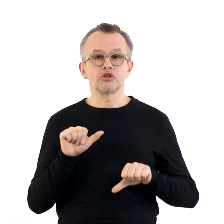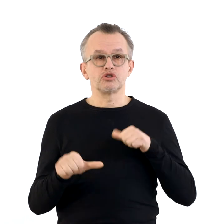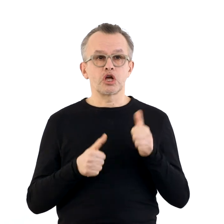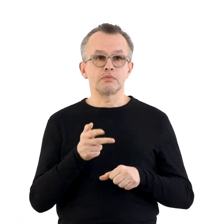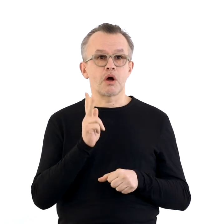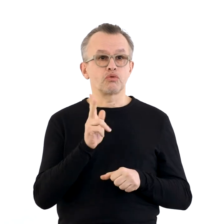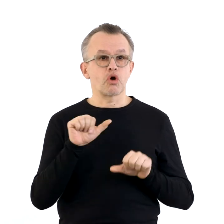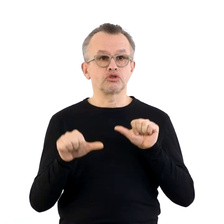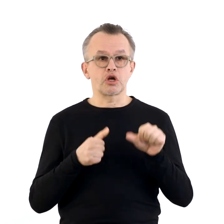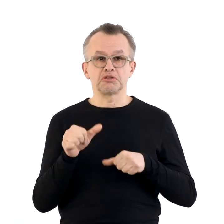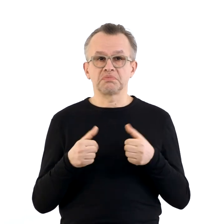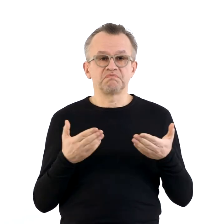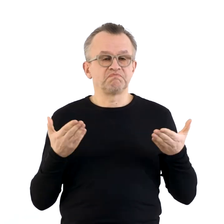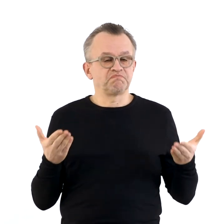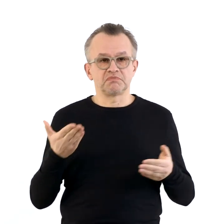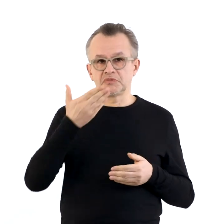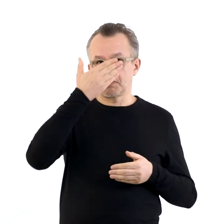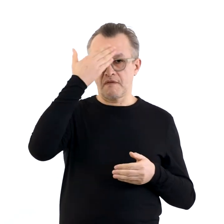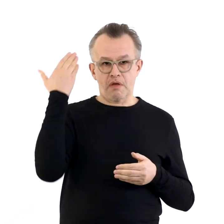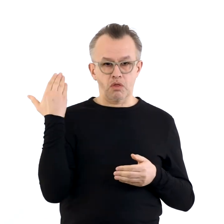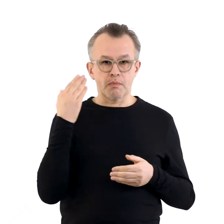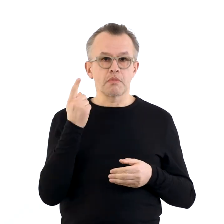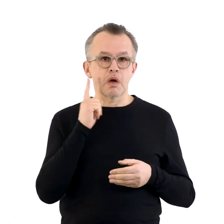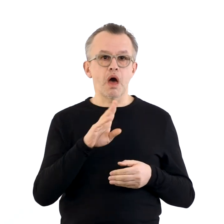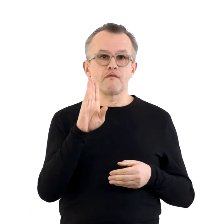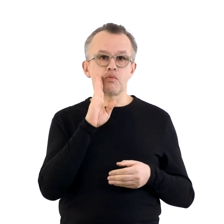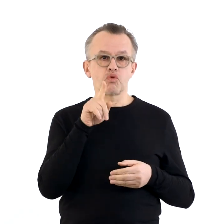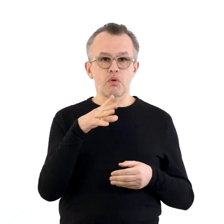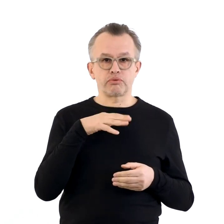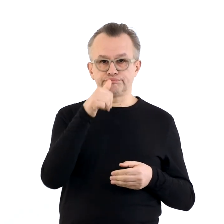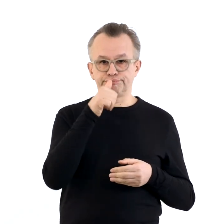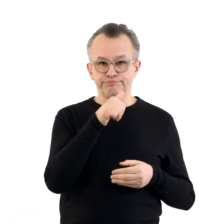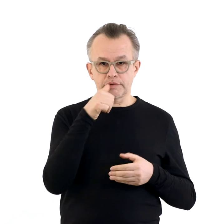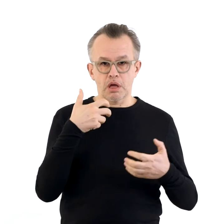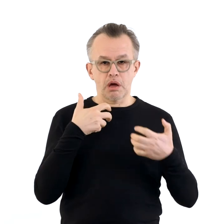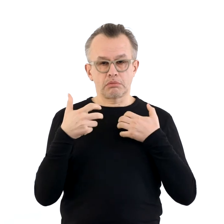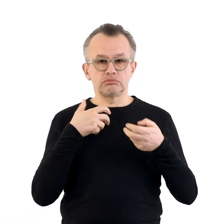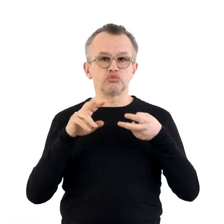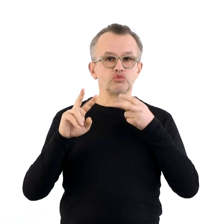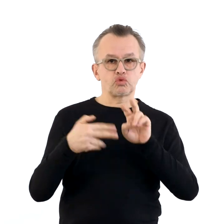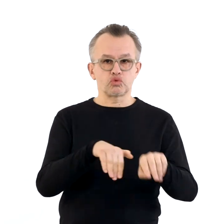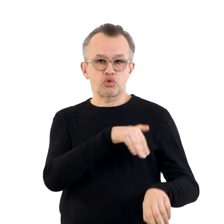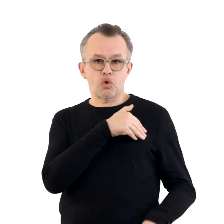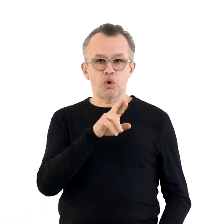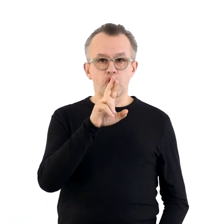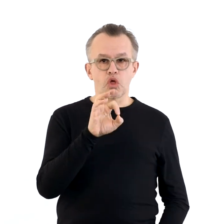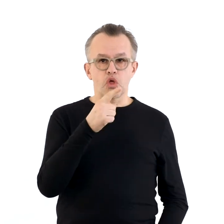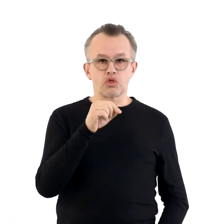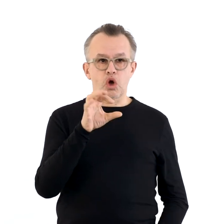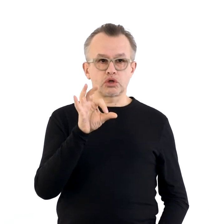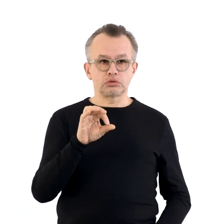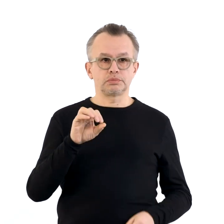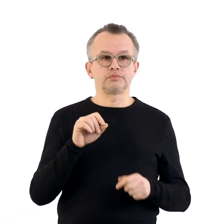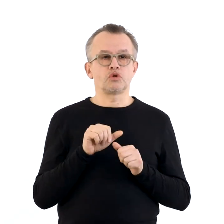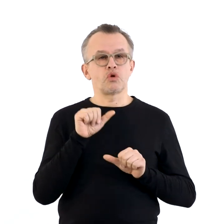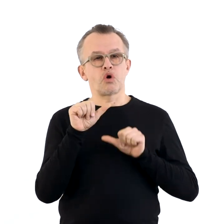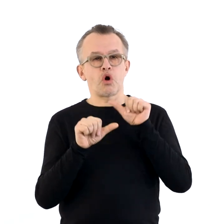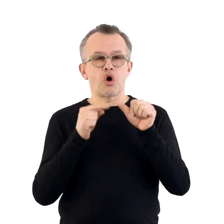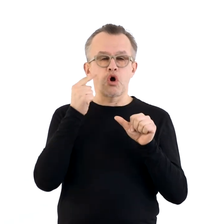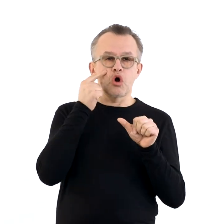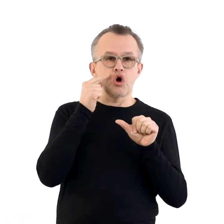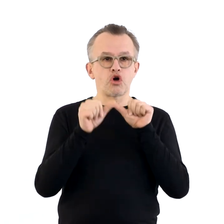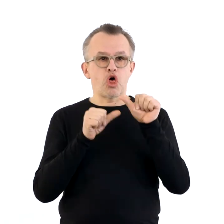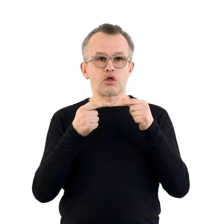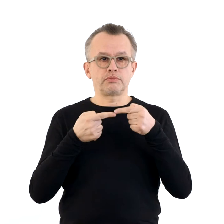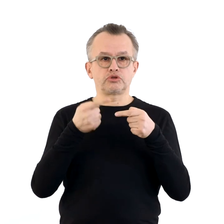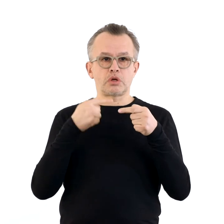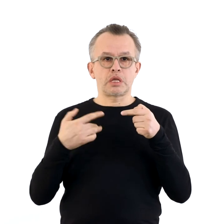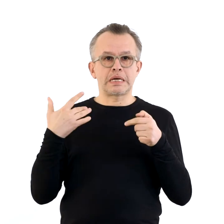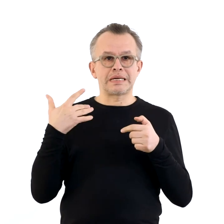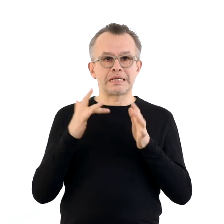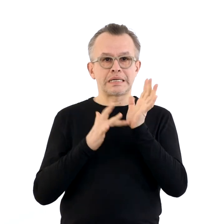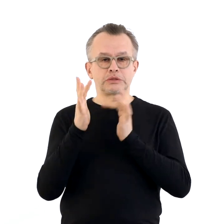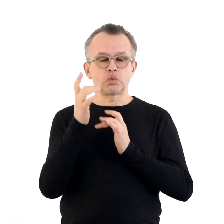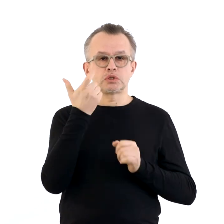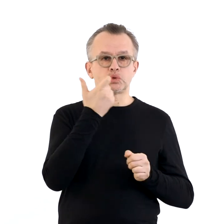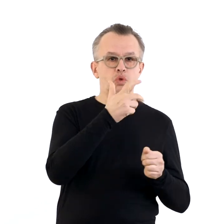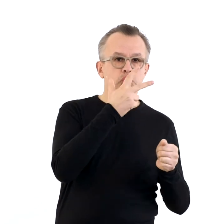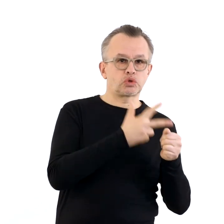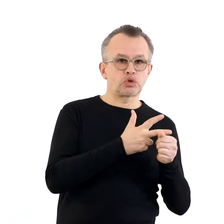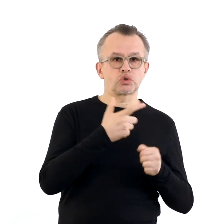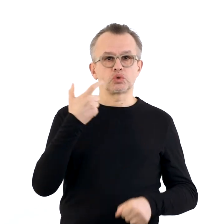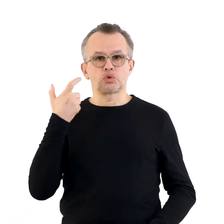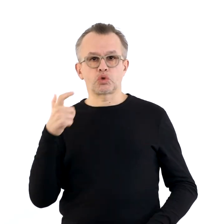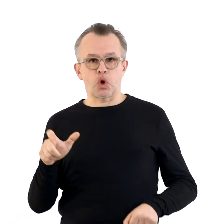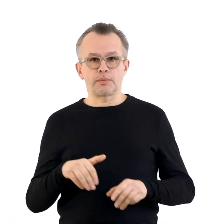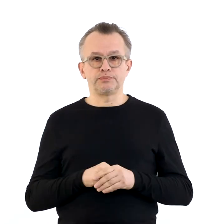Jest to rzeźba anonimowego twórcy ze szkoły Rodos z około 130–100 r. p.n.e.